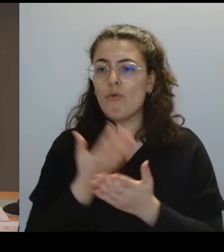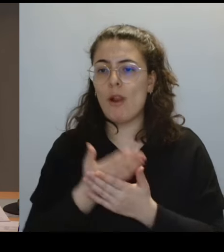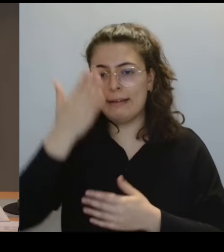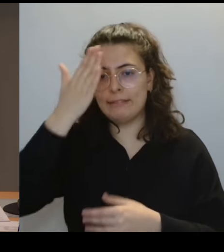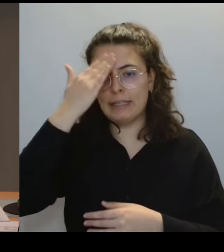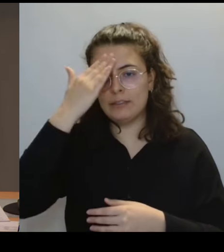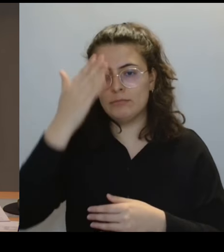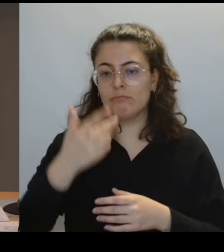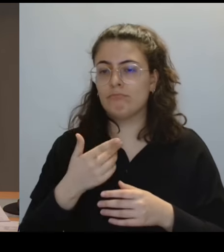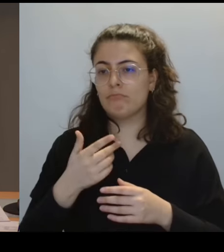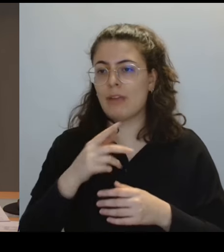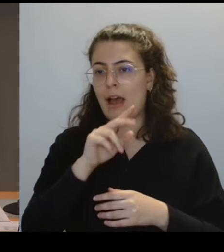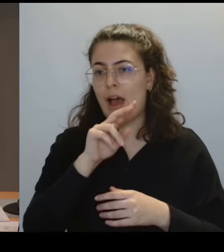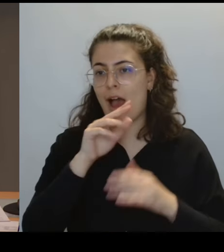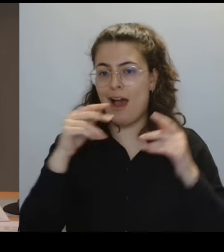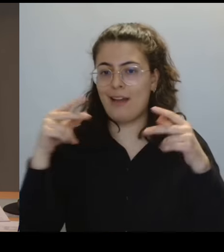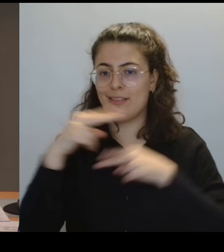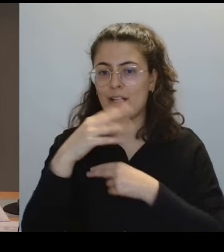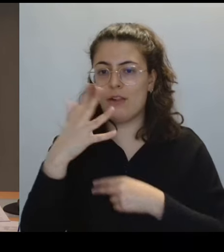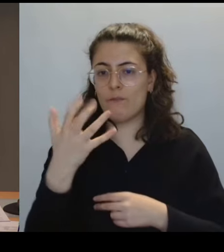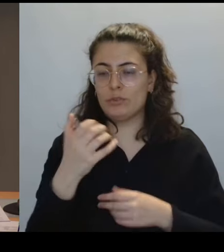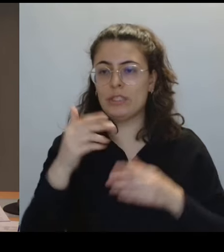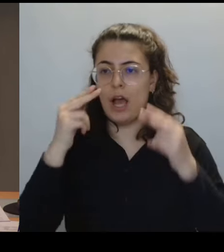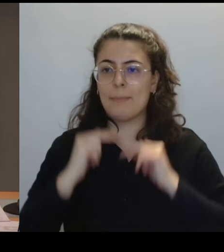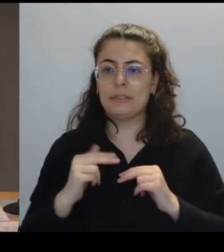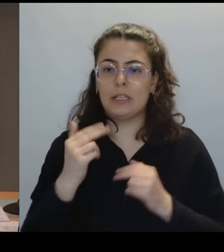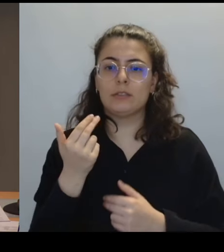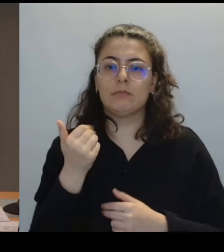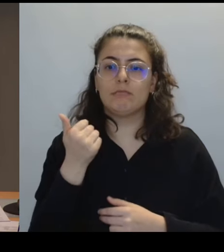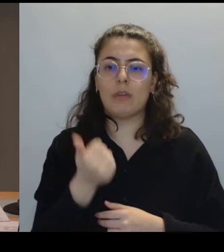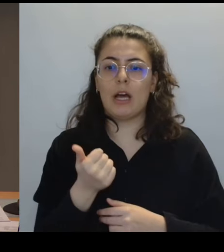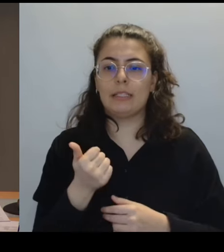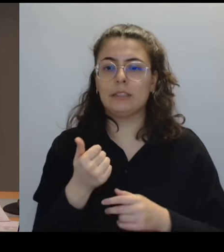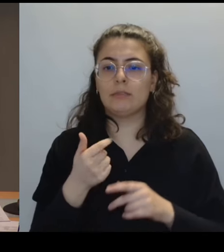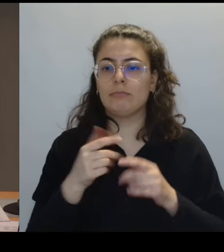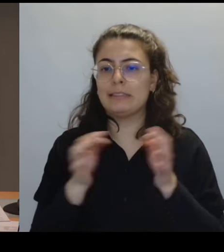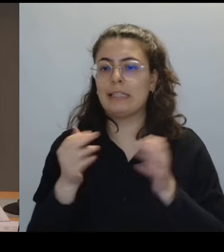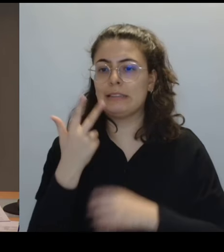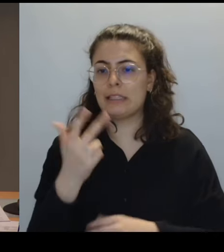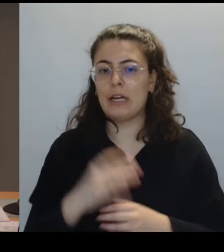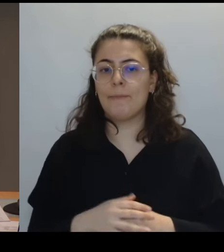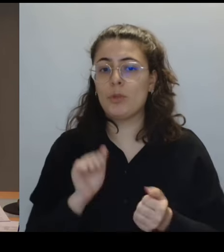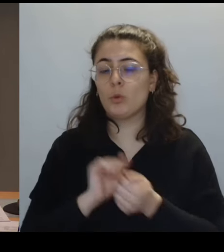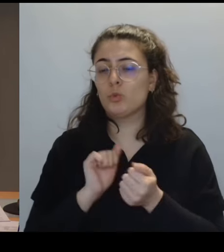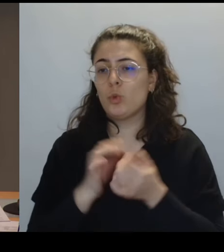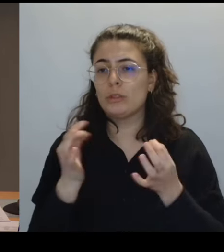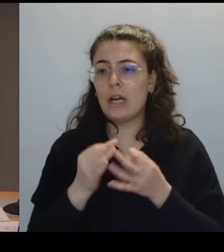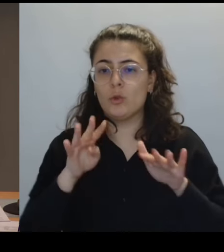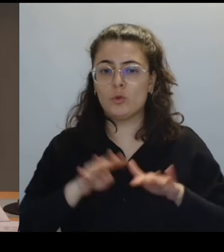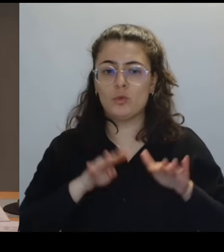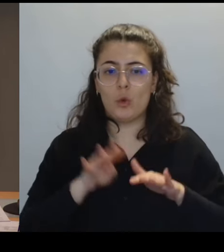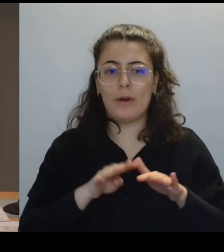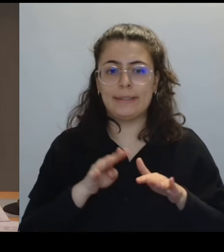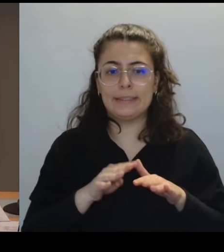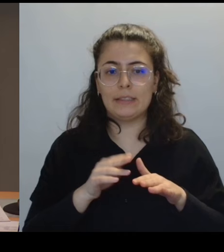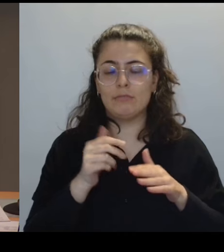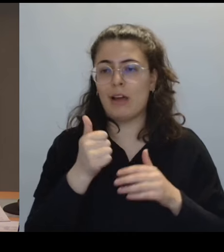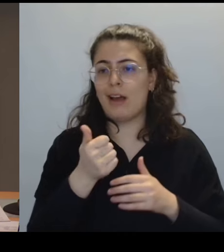Verfassung von Berlin Drucksache 19/1387, Neufassung des Staatsvertrages zwischen dem Land Berlin und dem Land